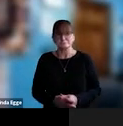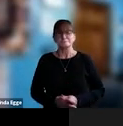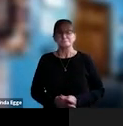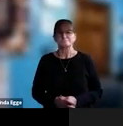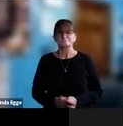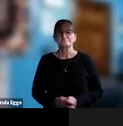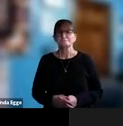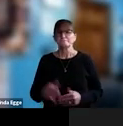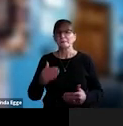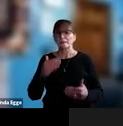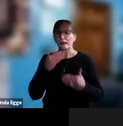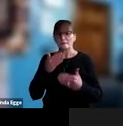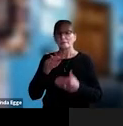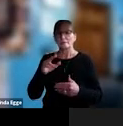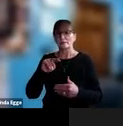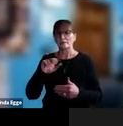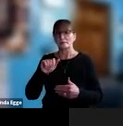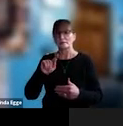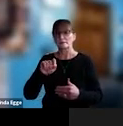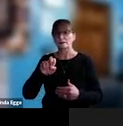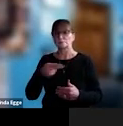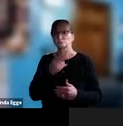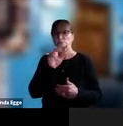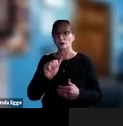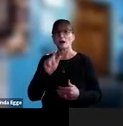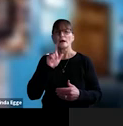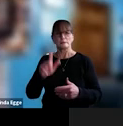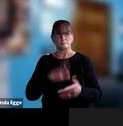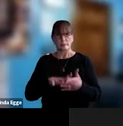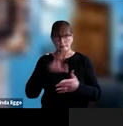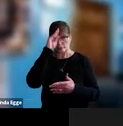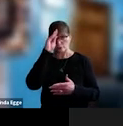Gracias, Natasha. Creo que uno de los aprendizajes es saber en qué consiste el árbol de decisiones del DDS